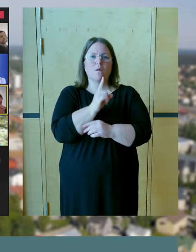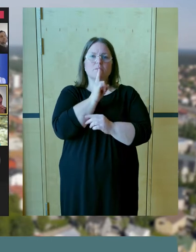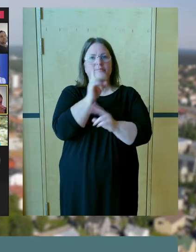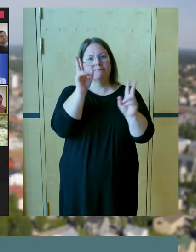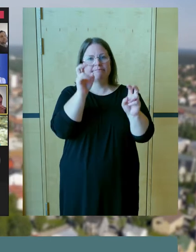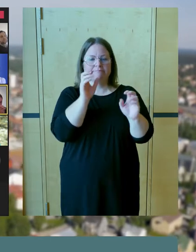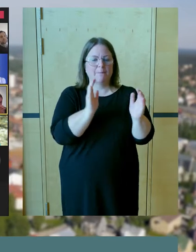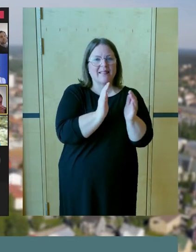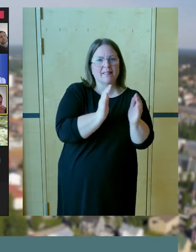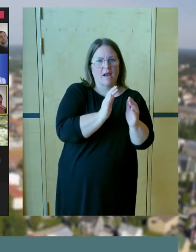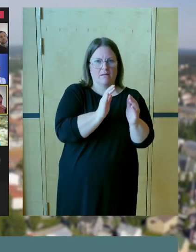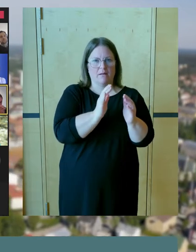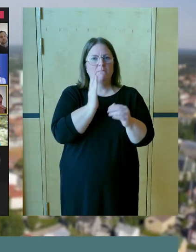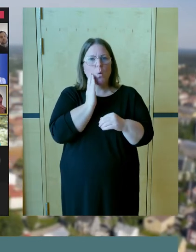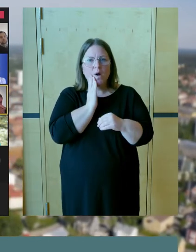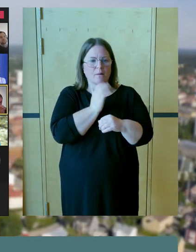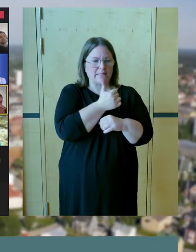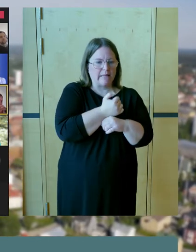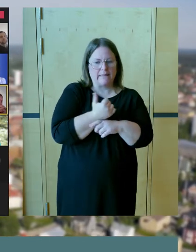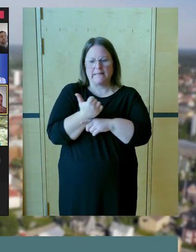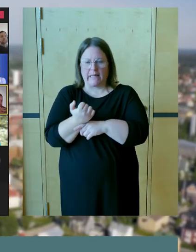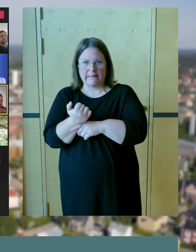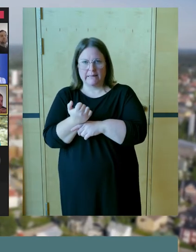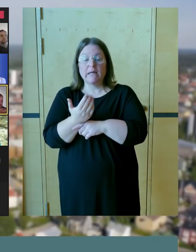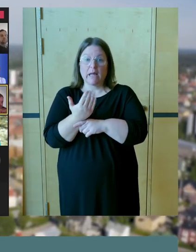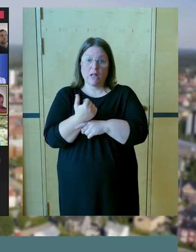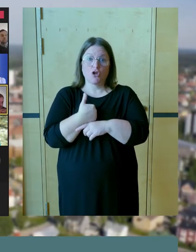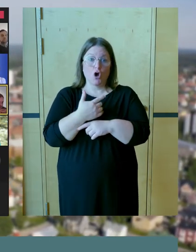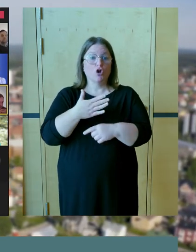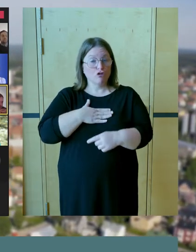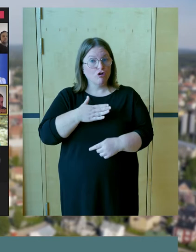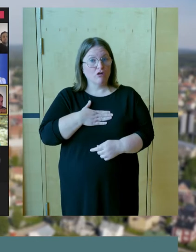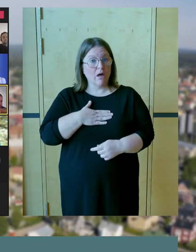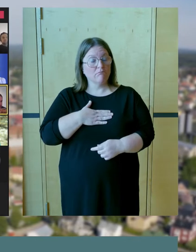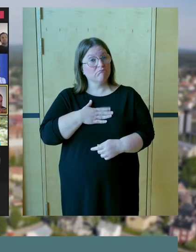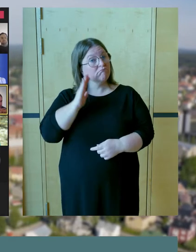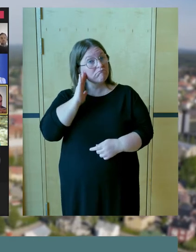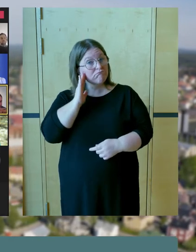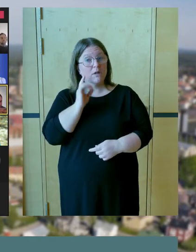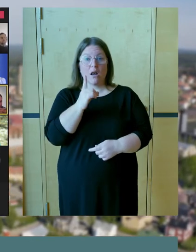Så glad att Laura säger det att det kan byggas mindre enheter och att Och så är effektivt